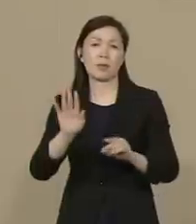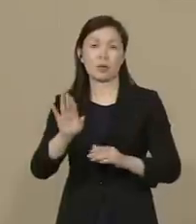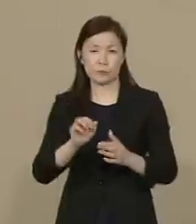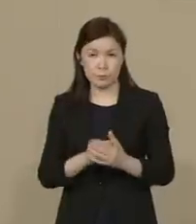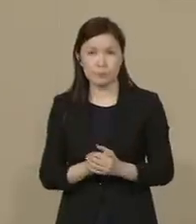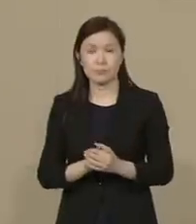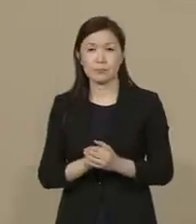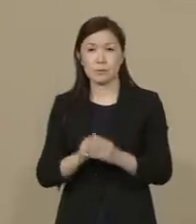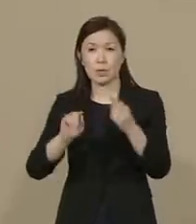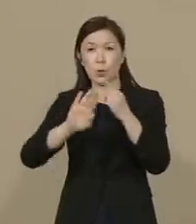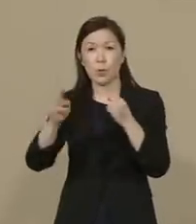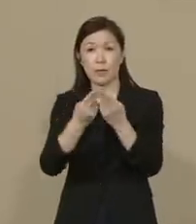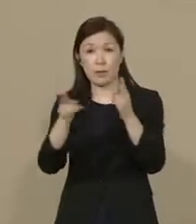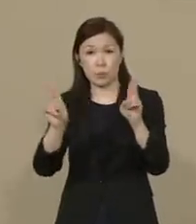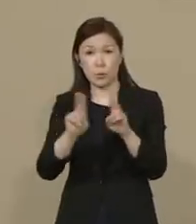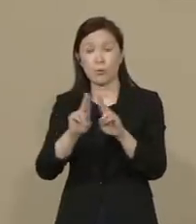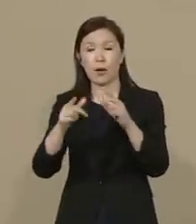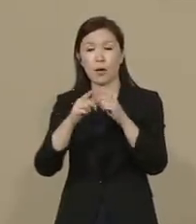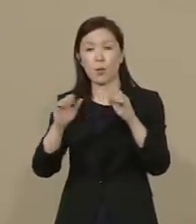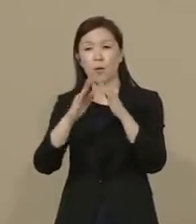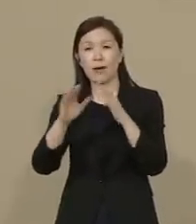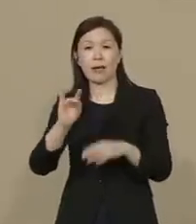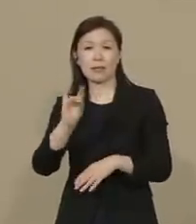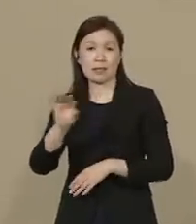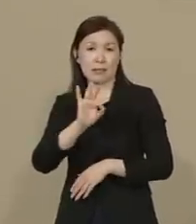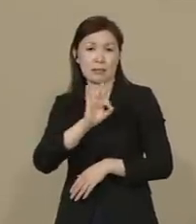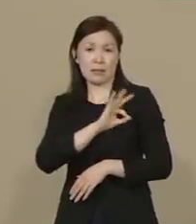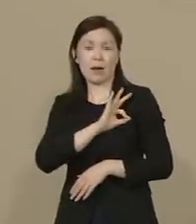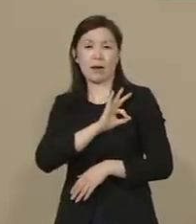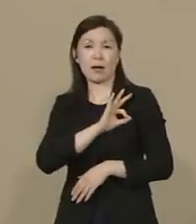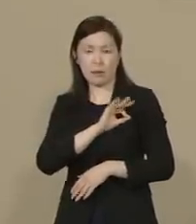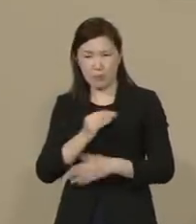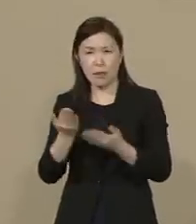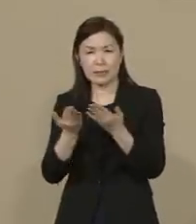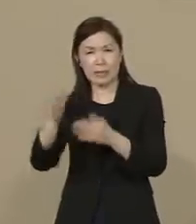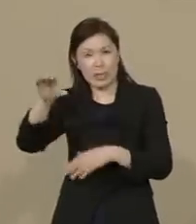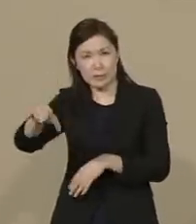公明党は国会議員が 率先して被災地に足を運び